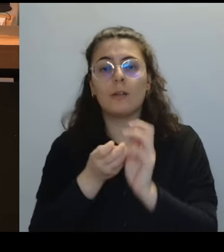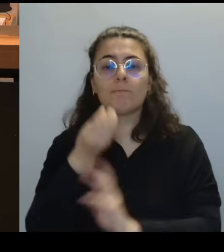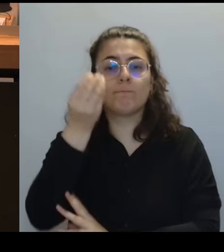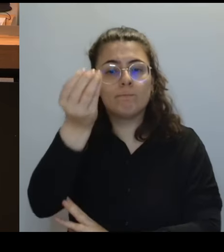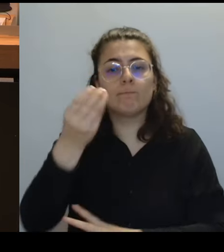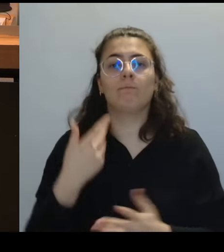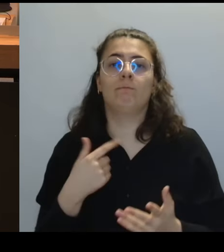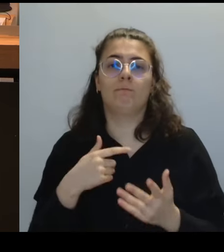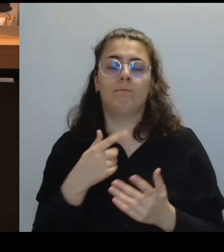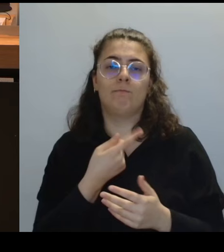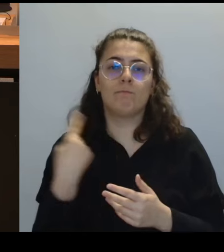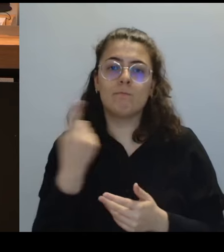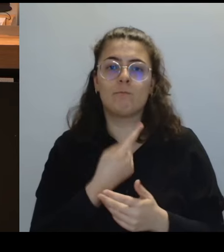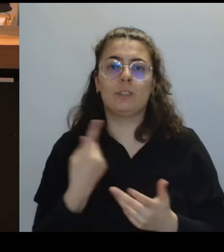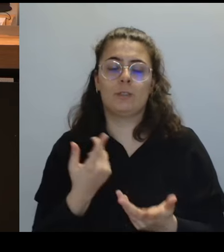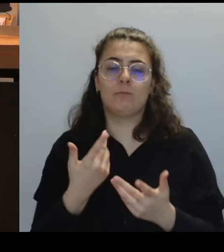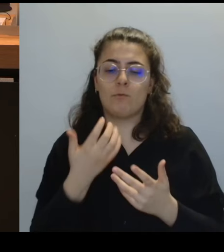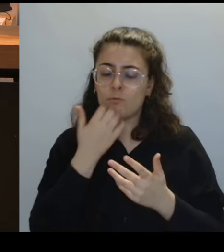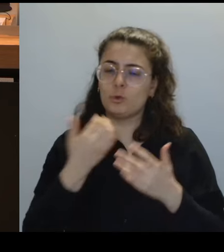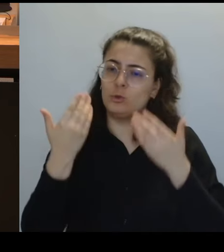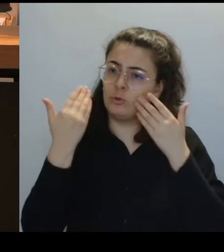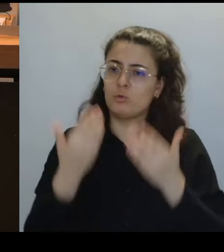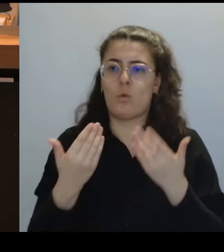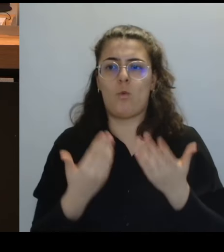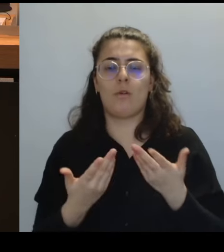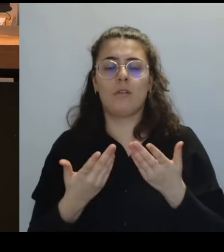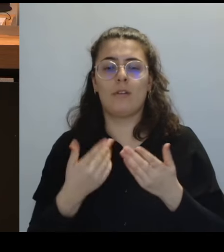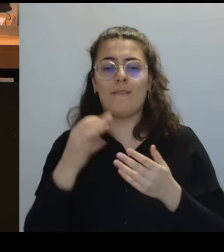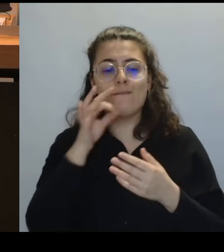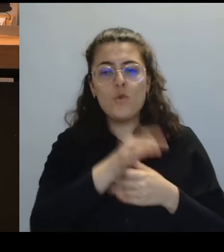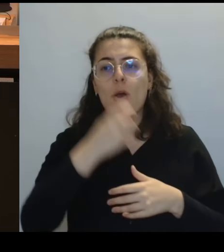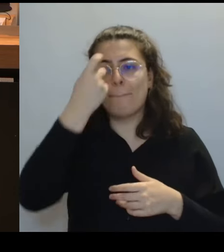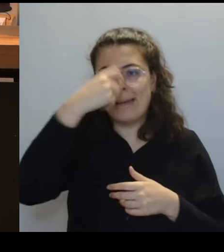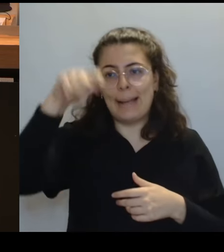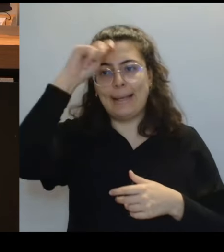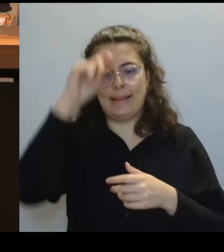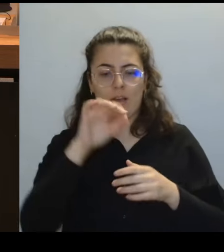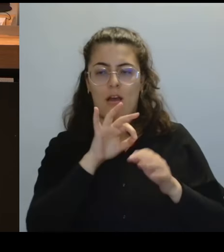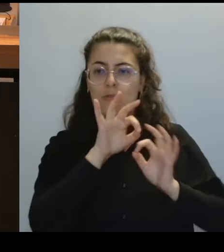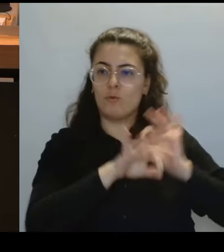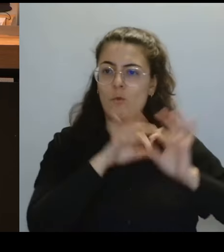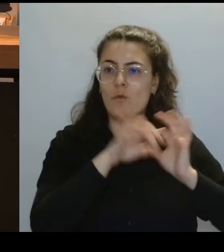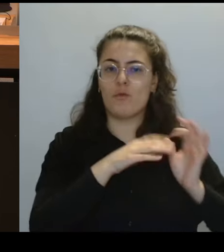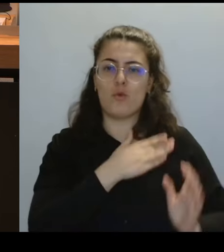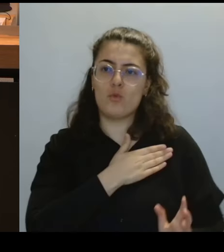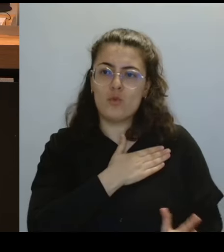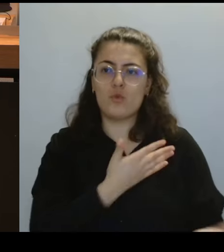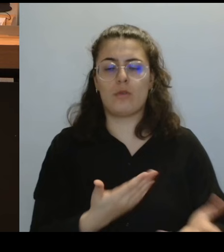für die Berliner handeln, damit sie endlich vernünftige Politik für die Bevölkerung in Berlin machen.